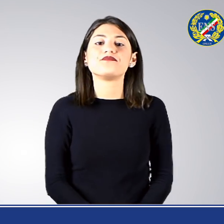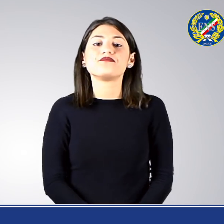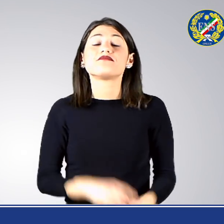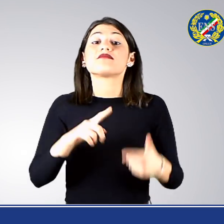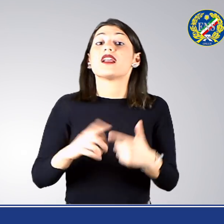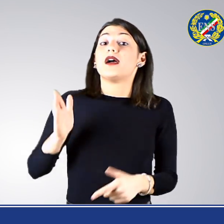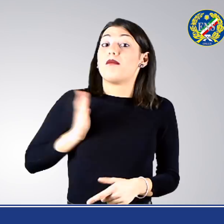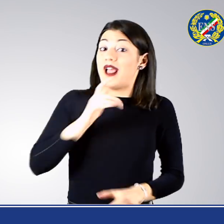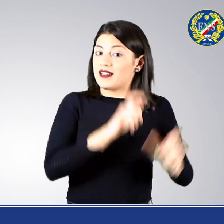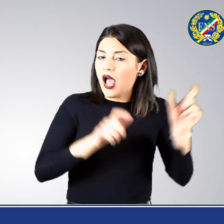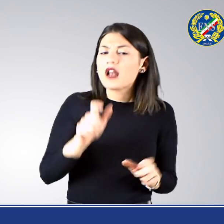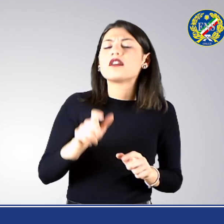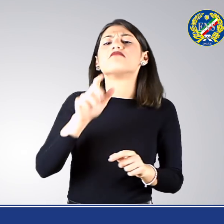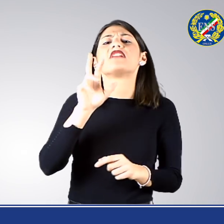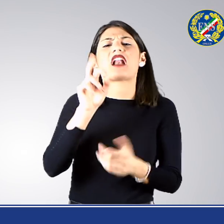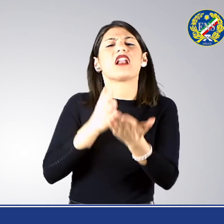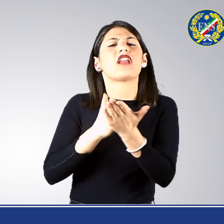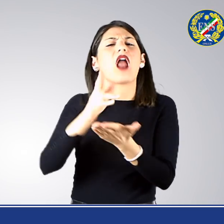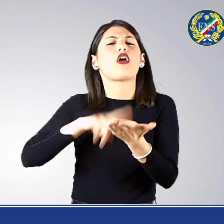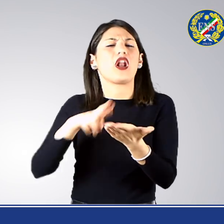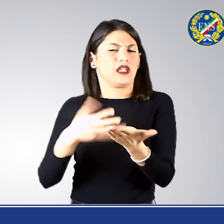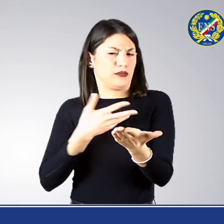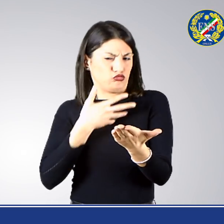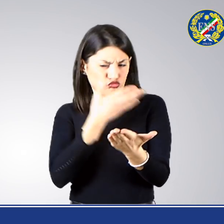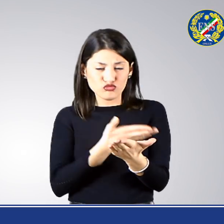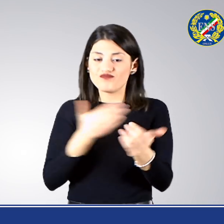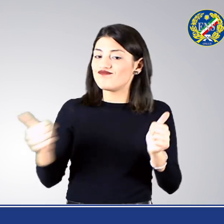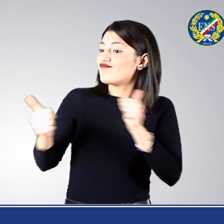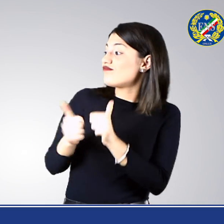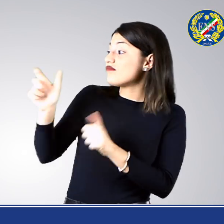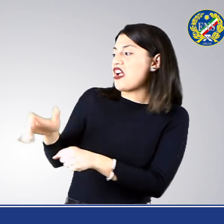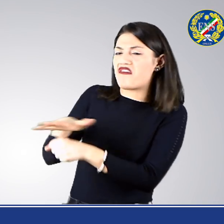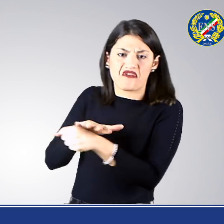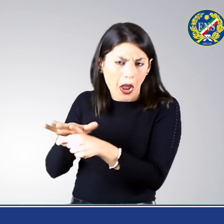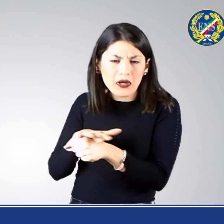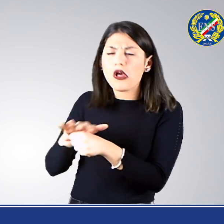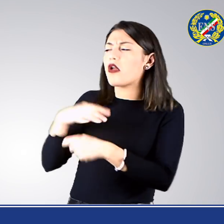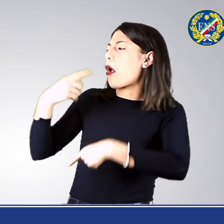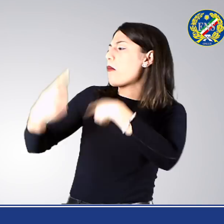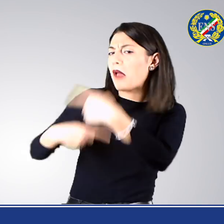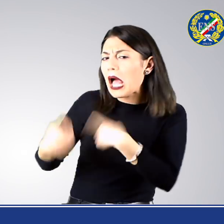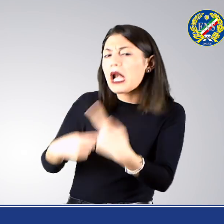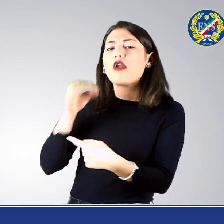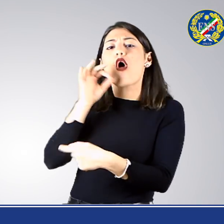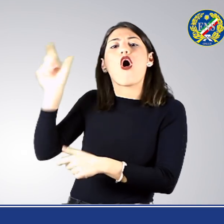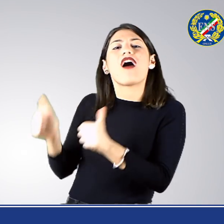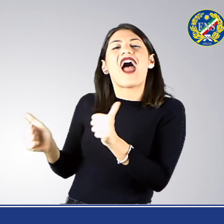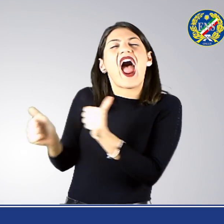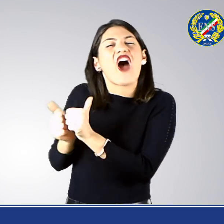caregiver: parenti o gli affini fino al secondo grado che assistono da almeno sei mesi a